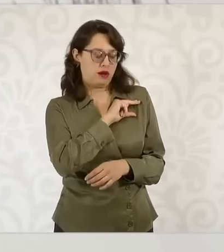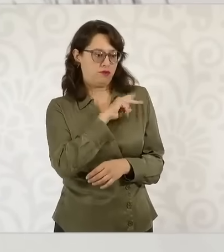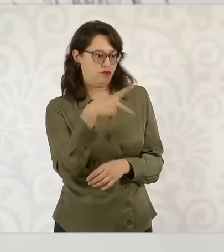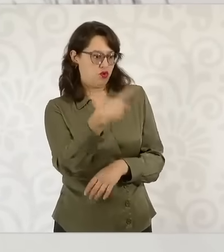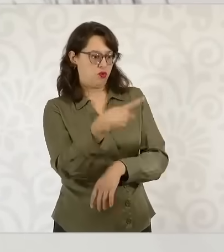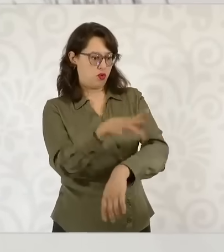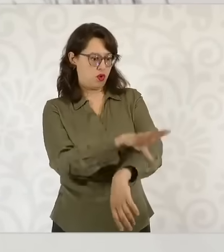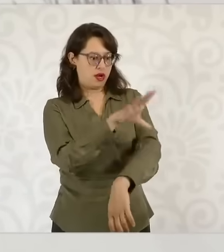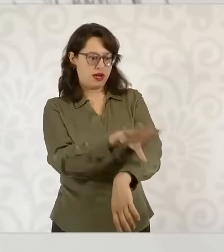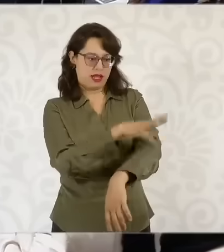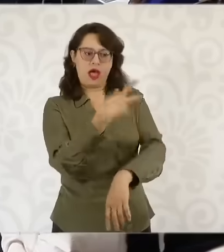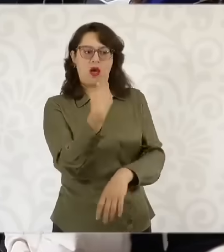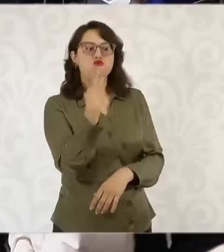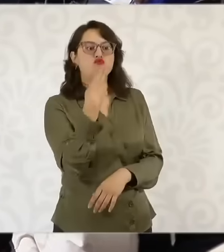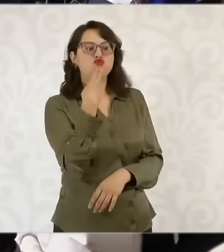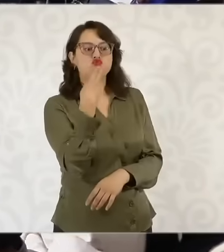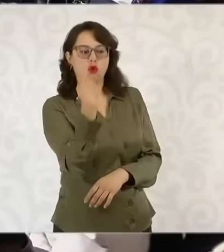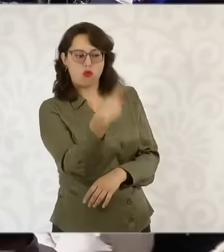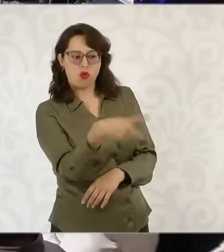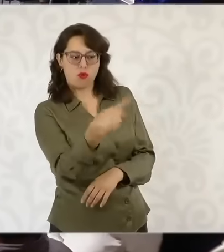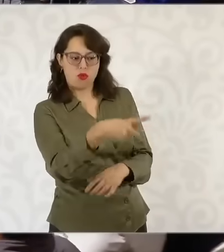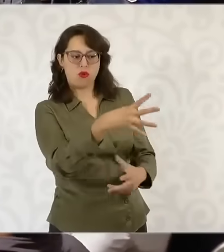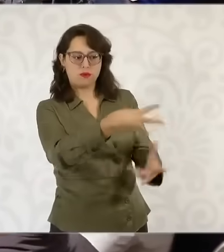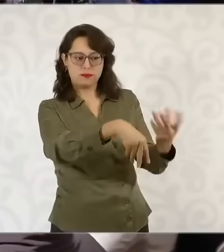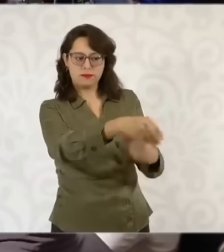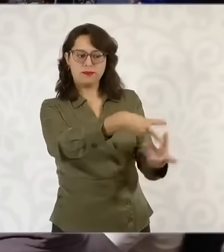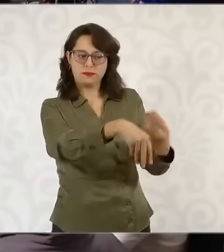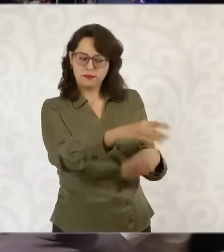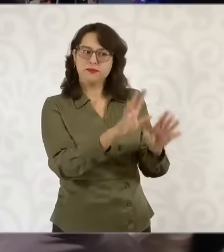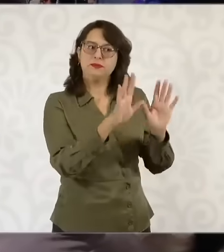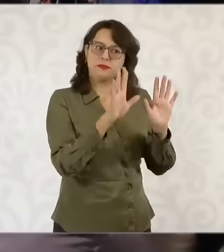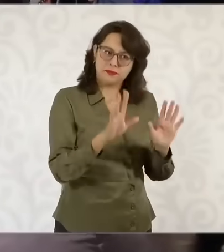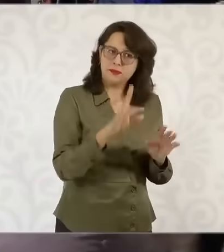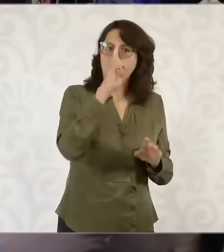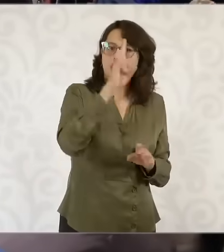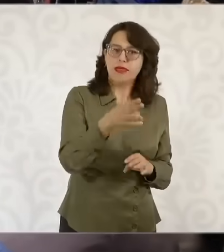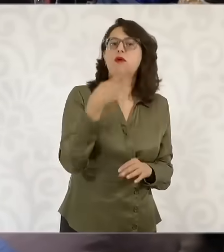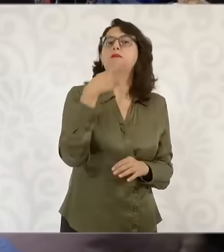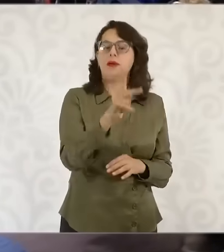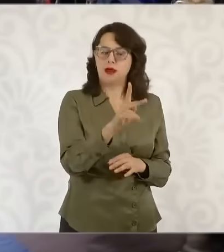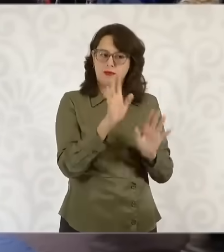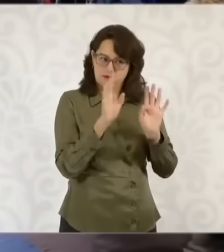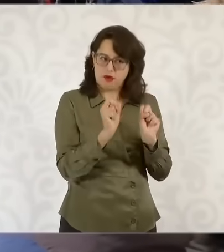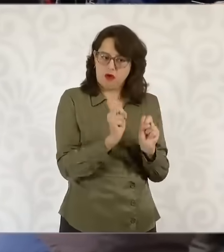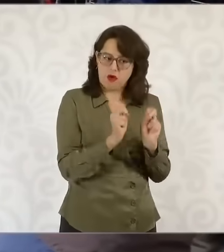un privado generara energía eléctrica y menos que la vendiera a otro privado.